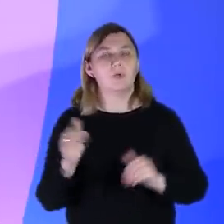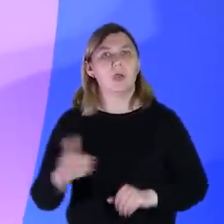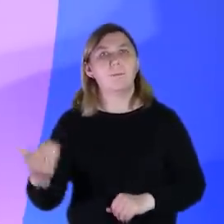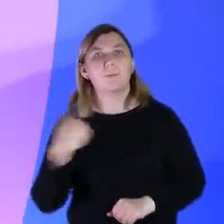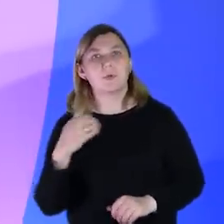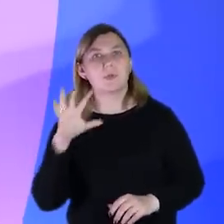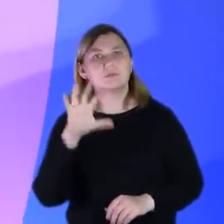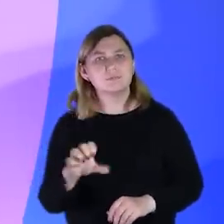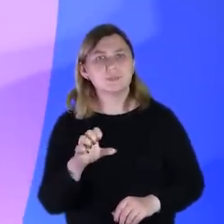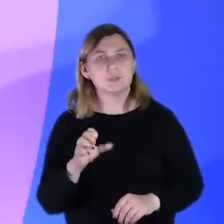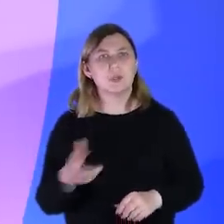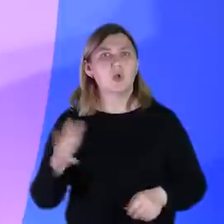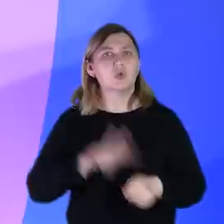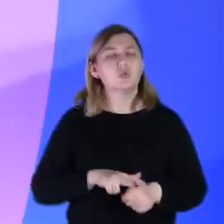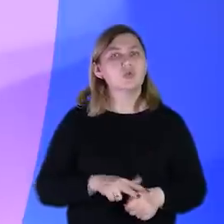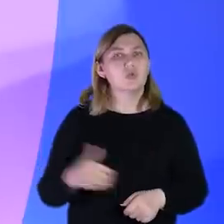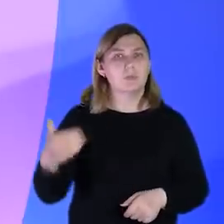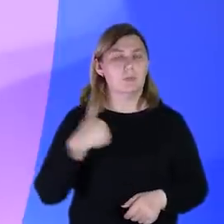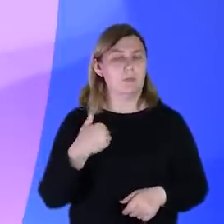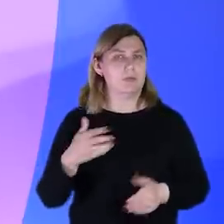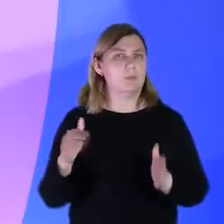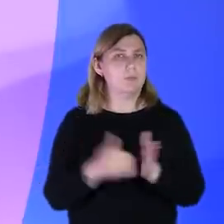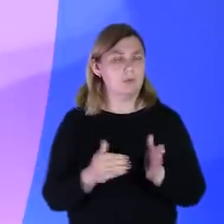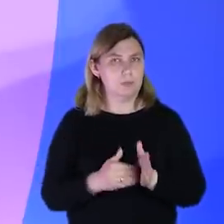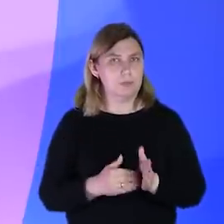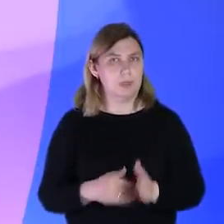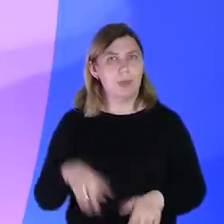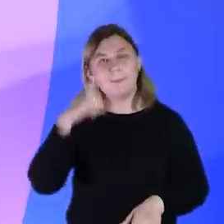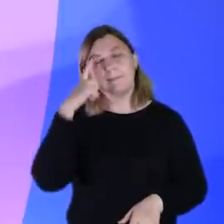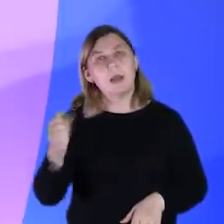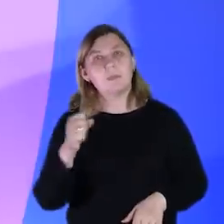wychwycić tych, którzy by mogli być przydatni. Pamiętajmy o tym, że w strefie pogranicza Korpus